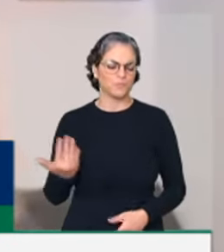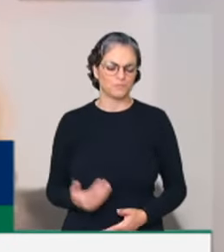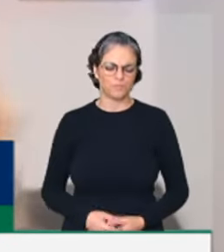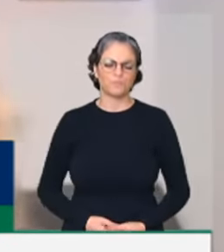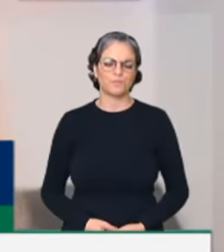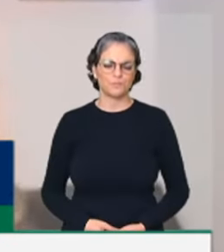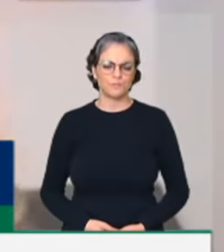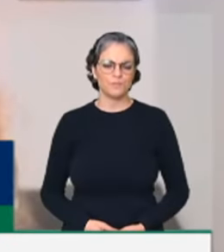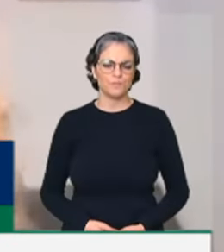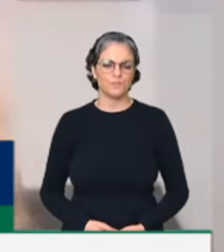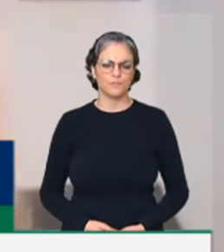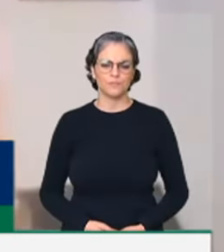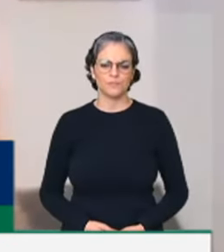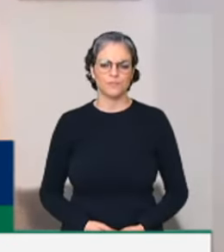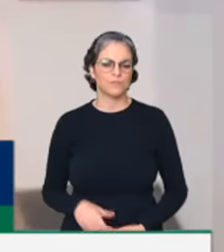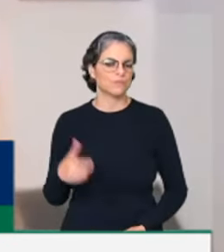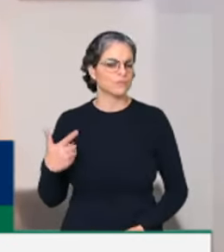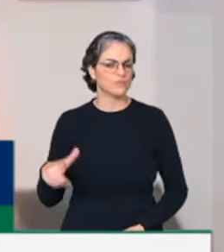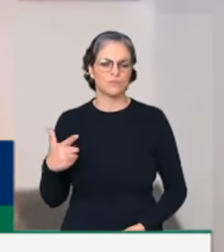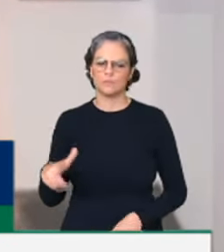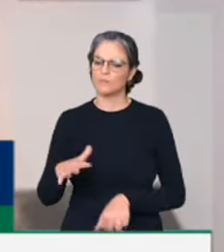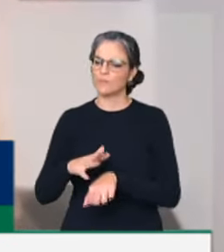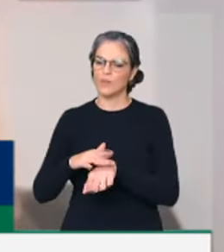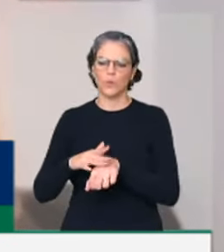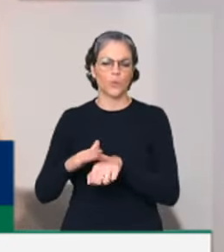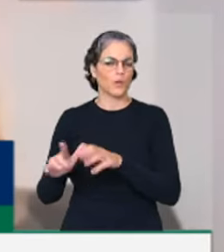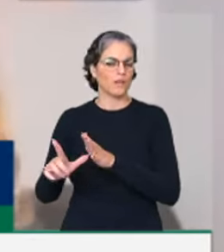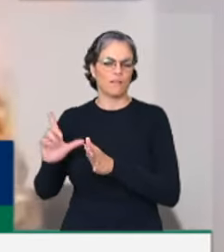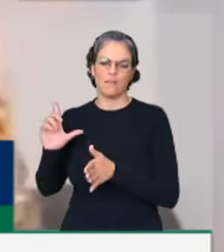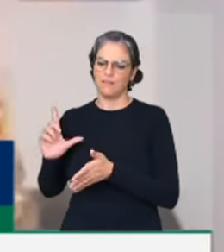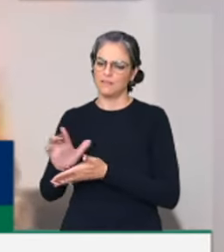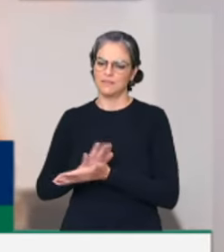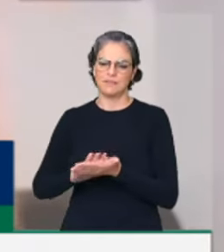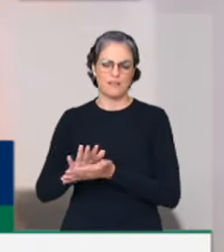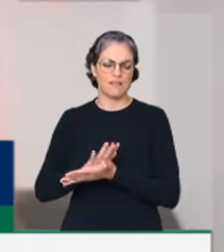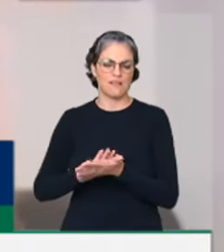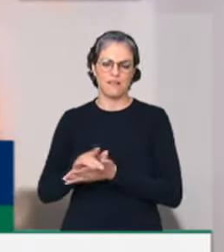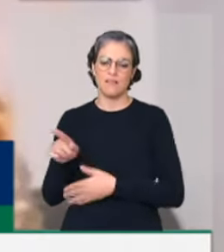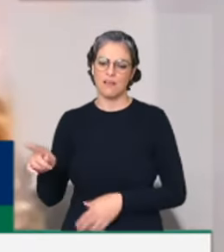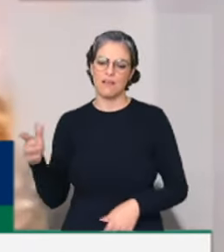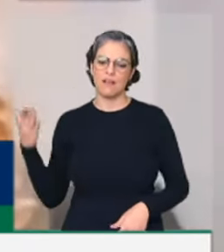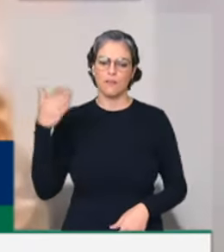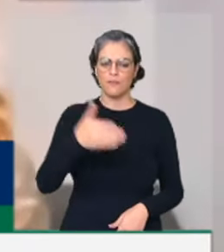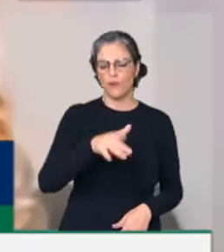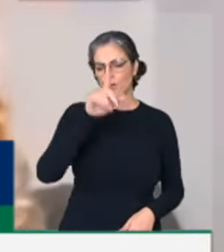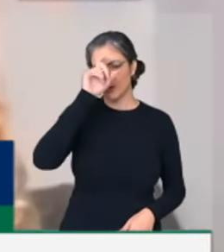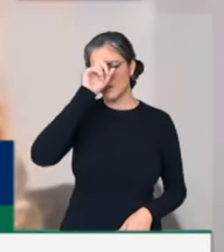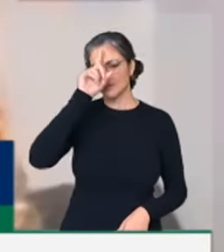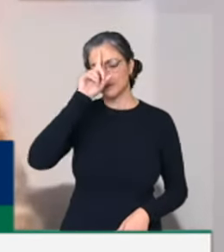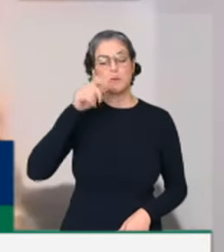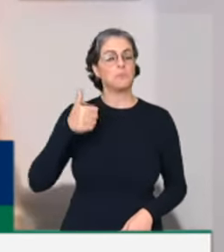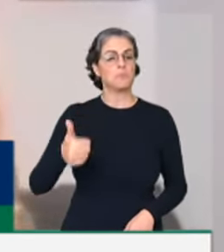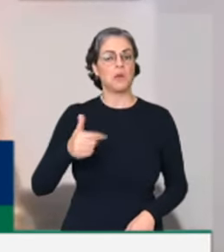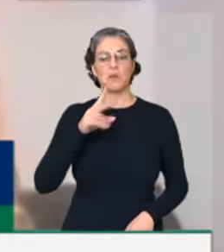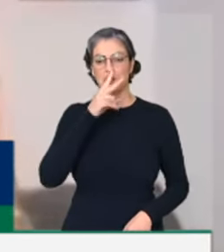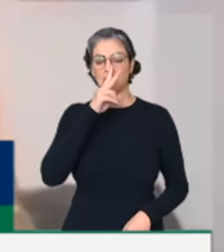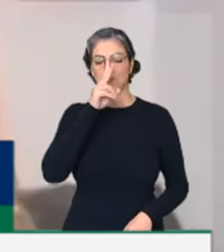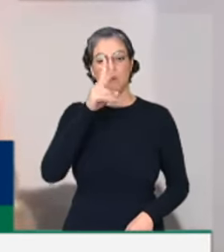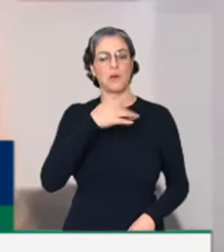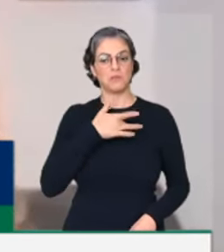AROLDO FOI PARA O HOSPITAL AINDA.... ALTIVO, FORTE. AROLDO FOI PARA O HOSPITAL